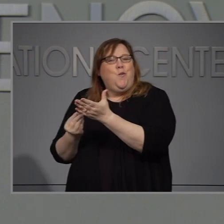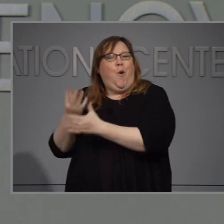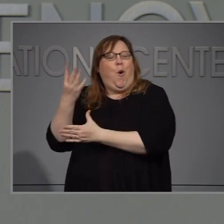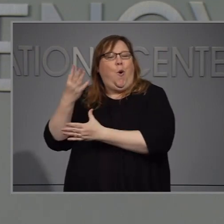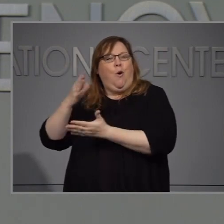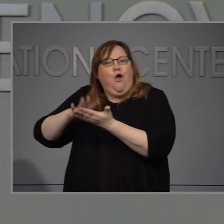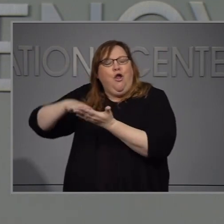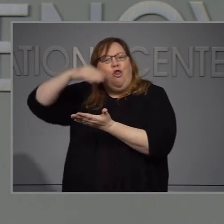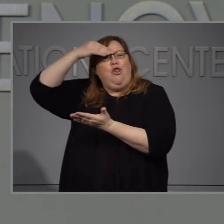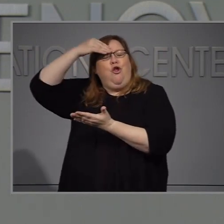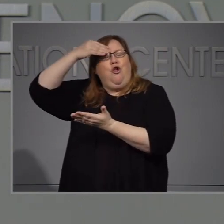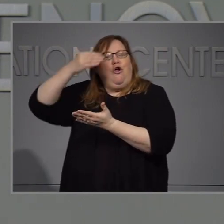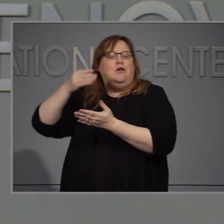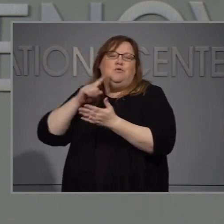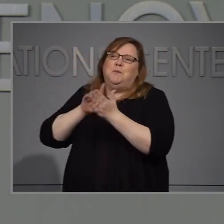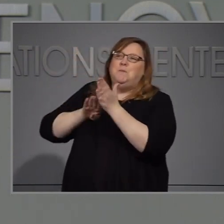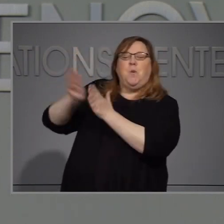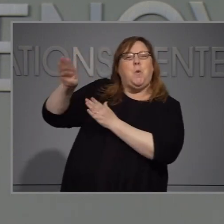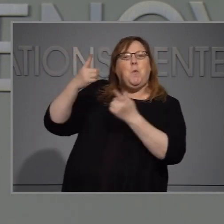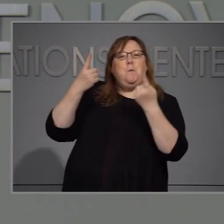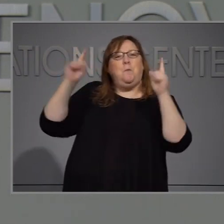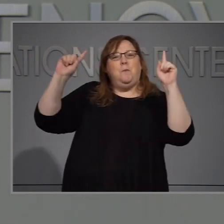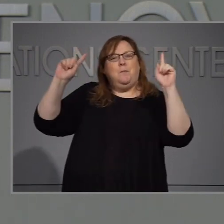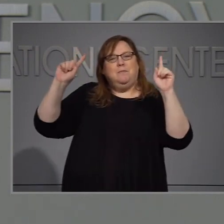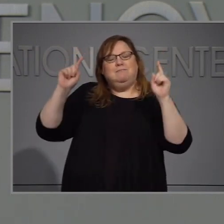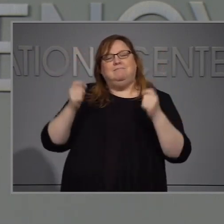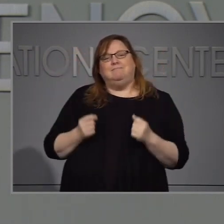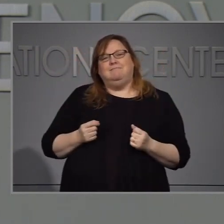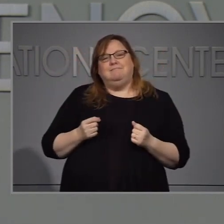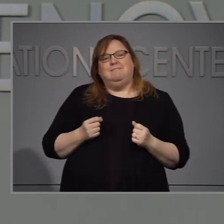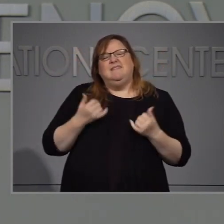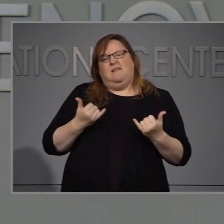ceder la palabra Ama espera y para algunos comentarios.